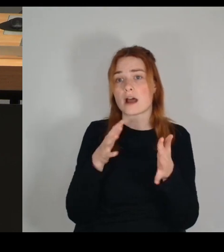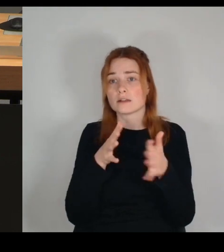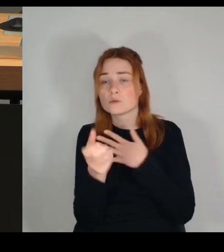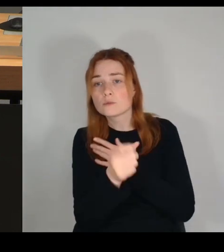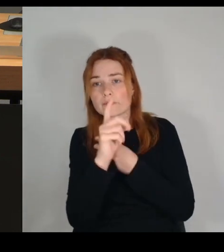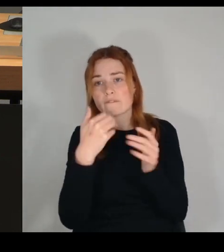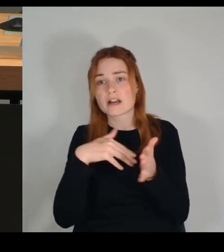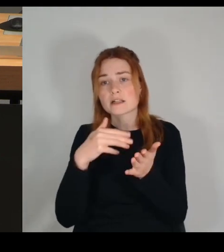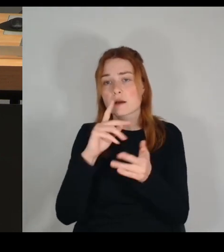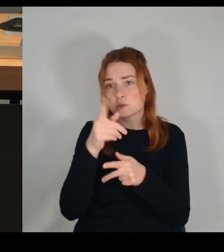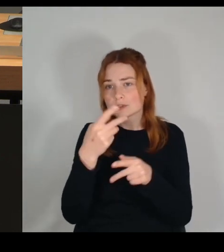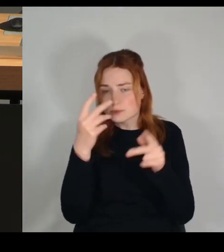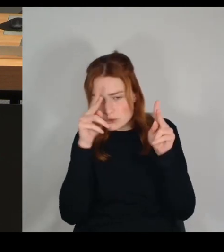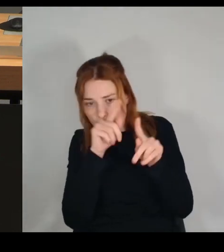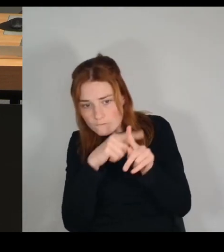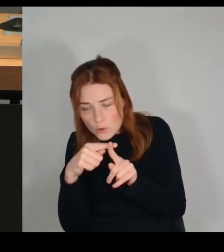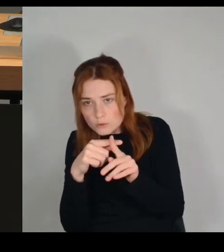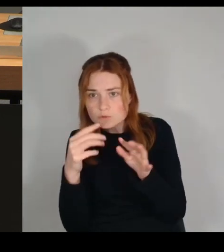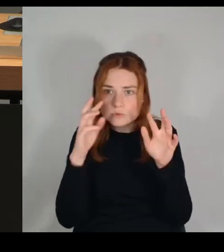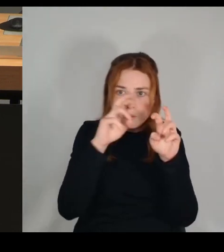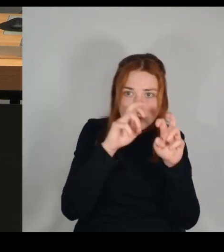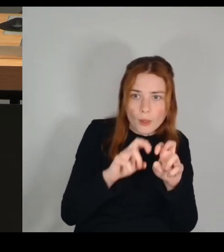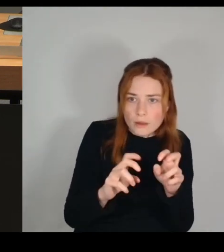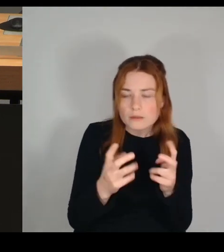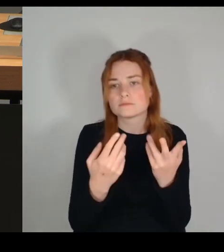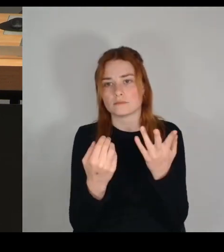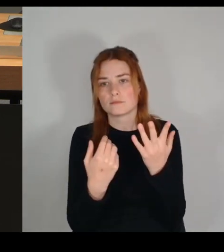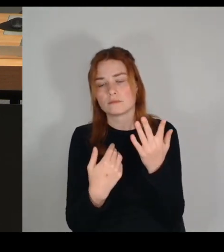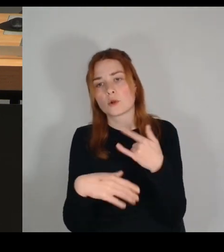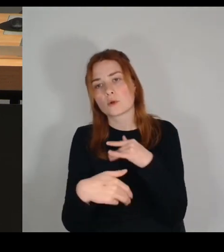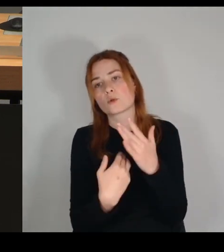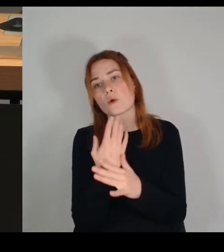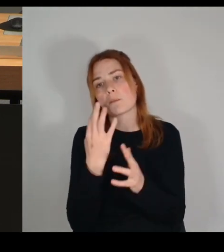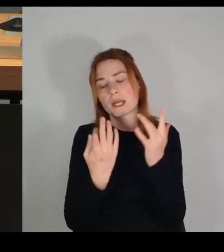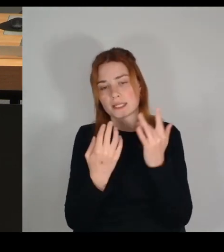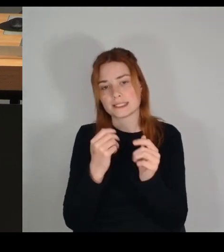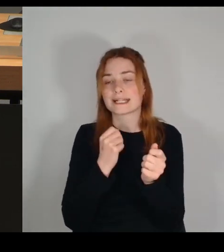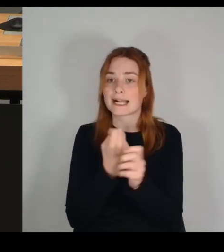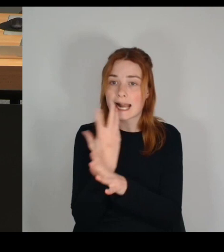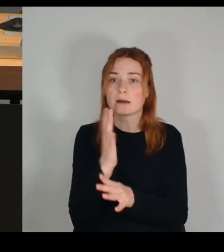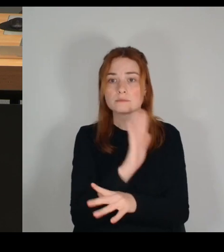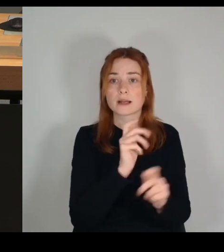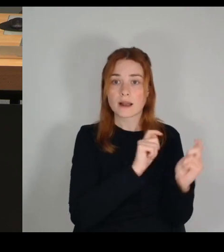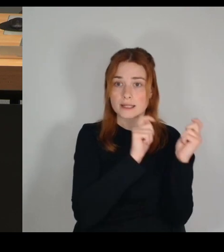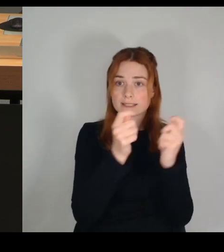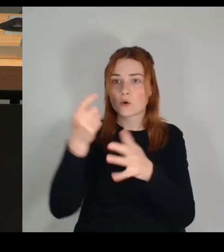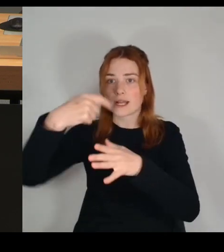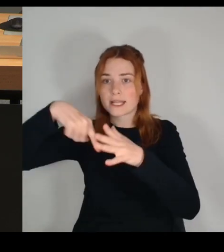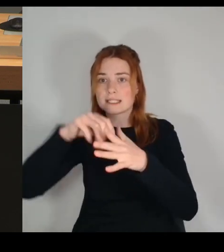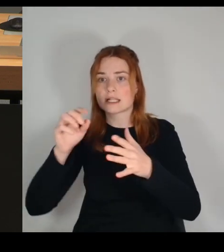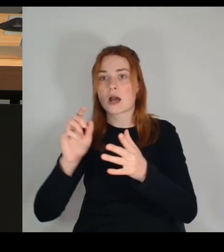auch in den Innenausschuss überwiesen. Erhält dann auch die Möglichkeit, dass die Polizei dort mit Ihrer. Sie eine Zwischenfrage.